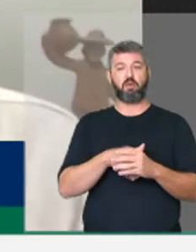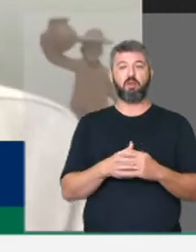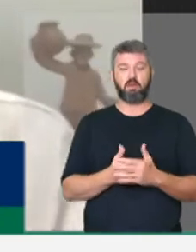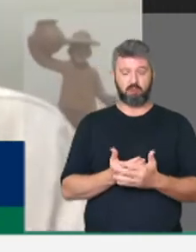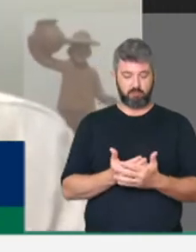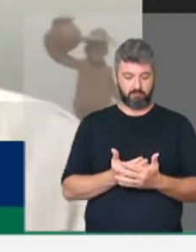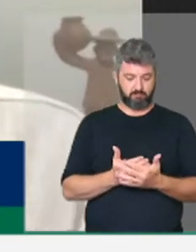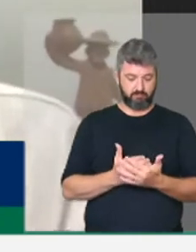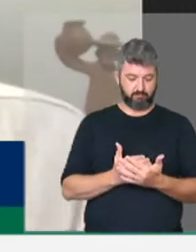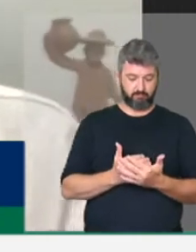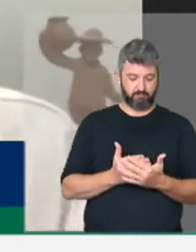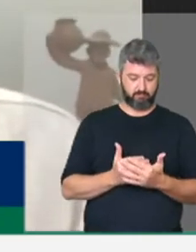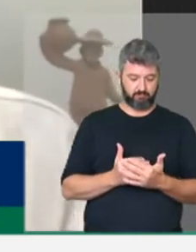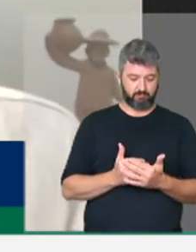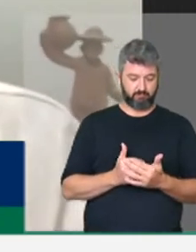NORDESTE. ERA ISSO, SR. PRESIDENTE.